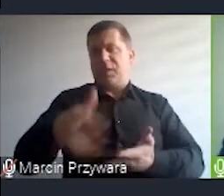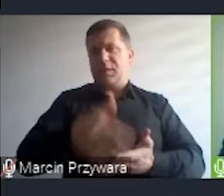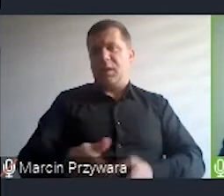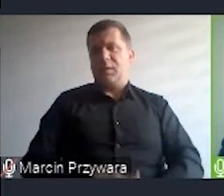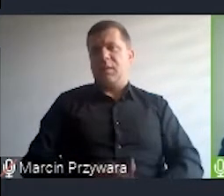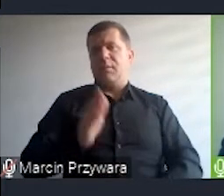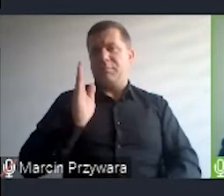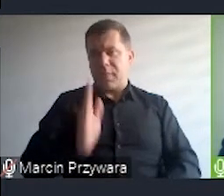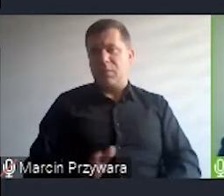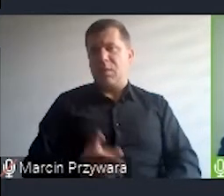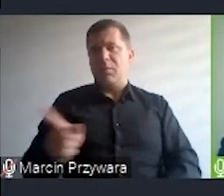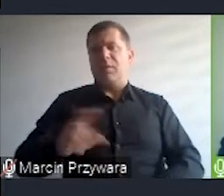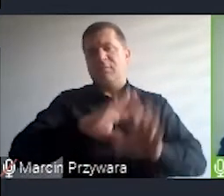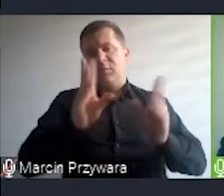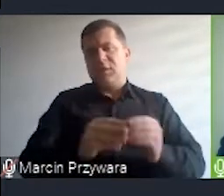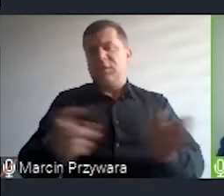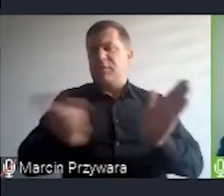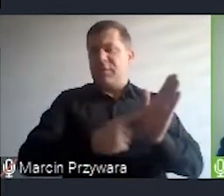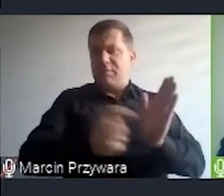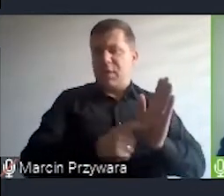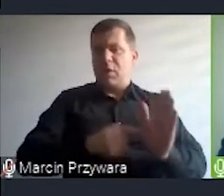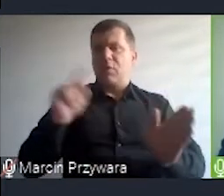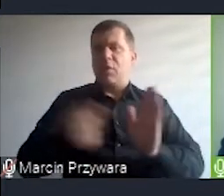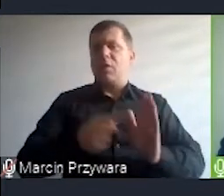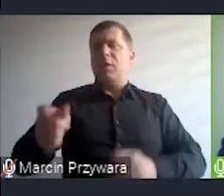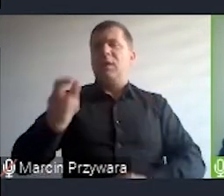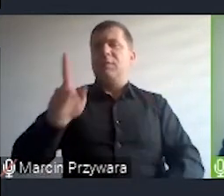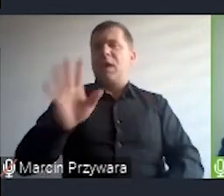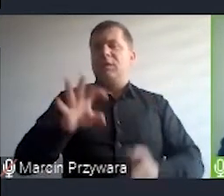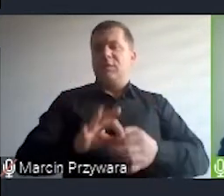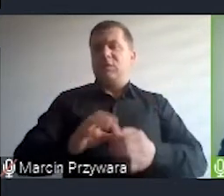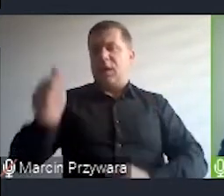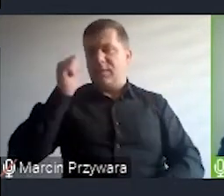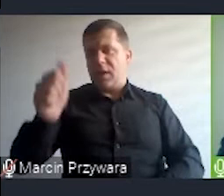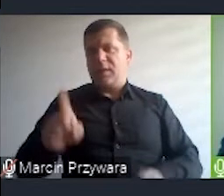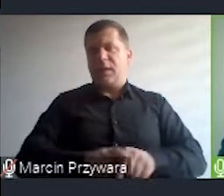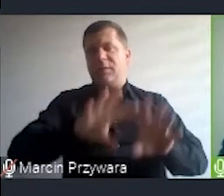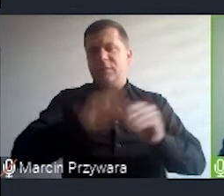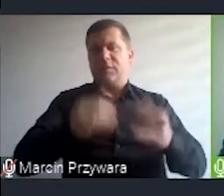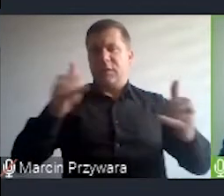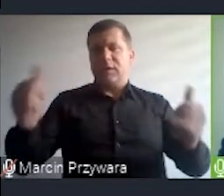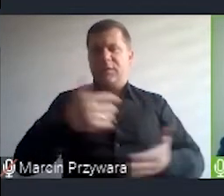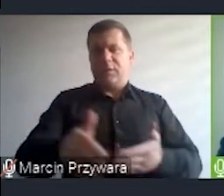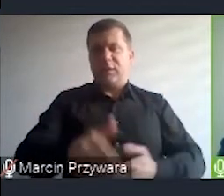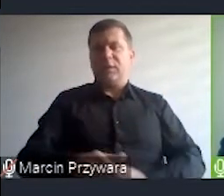będą podlegały wszelkim wymaganiom związanym z kwalifikowalnością, tak jak wszystkie inne wydatki.